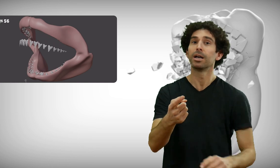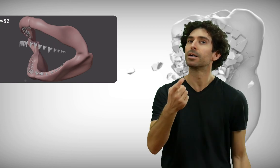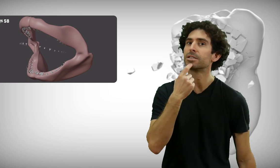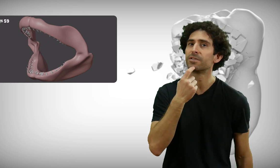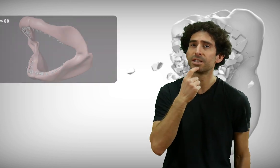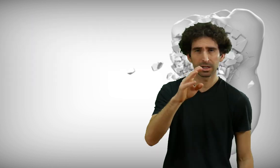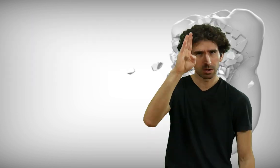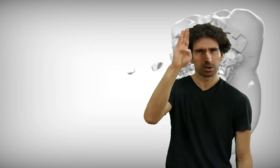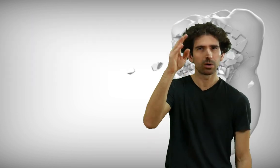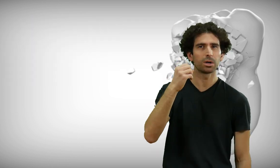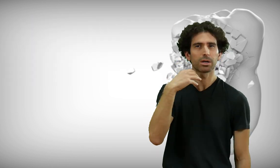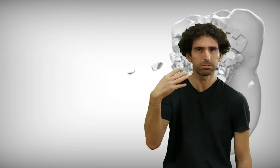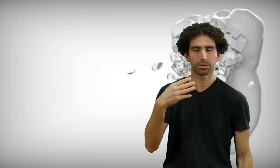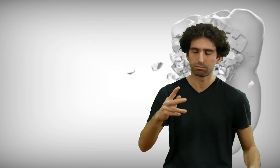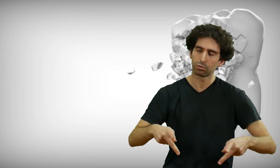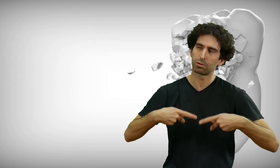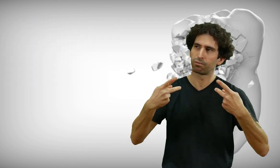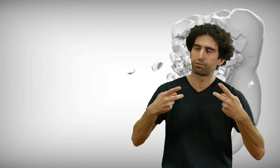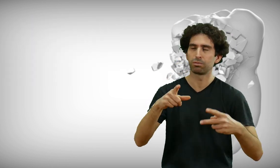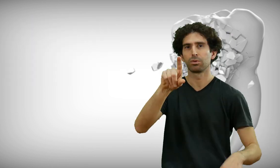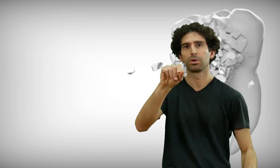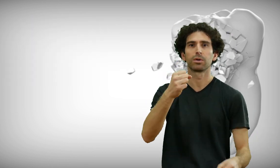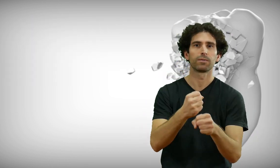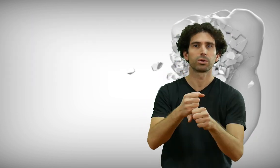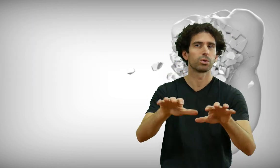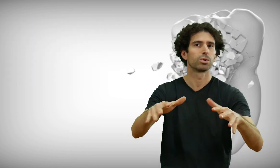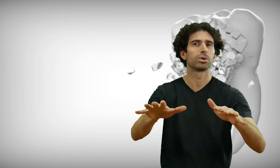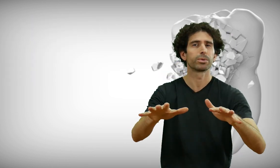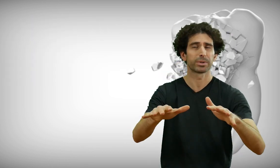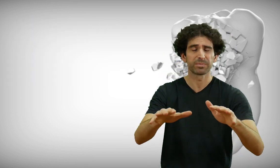Ce qui veut dire que le requin blanc, qui vit 20 ans en moyenne,